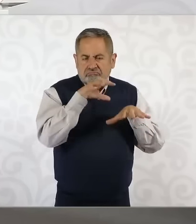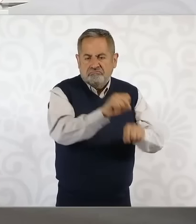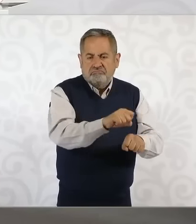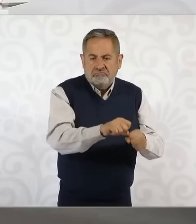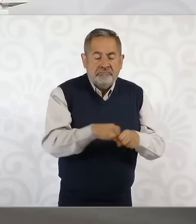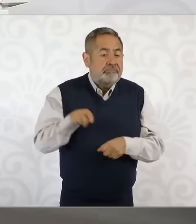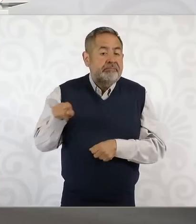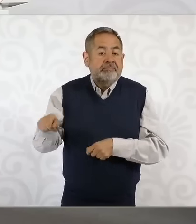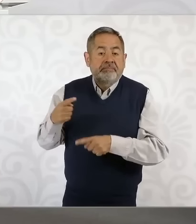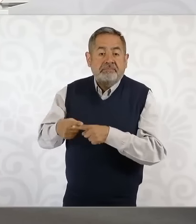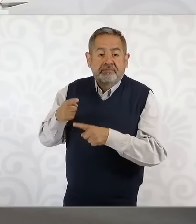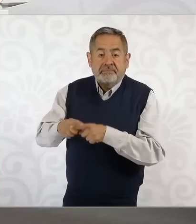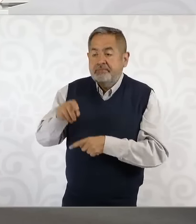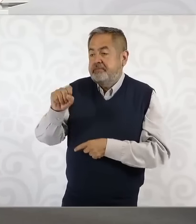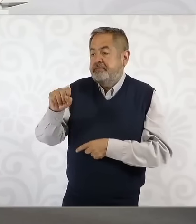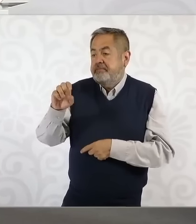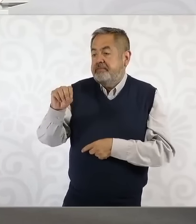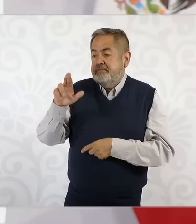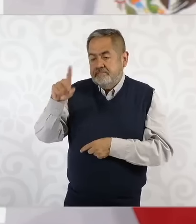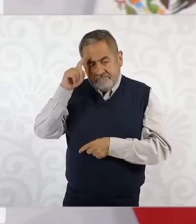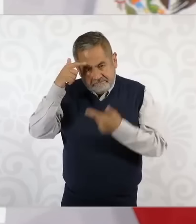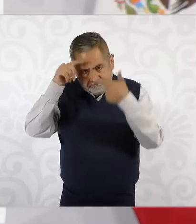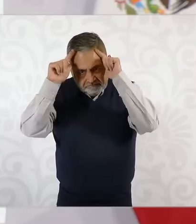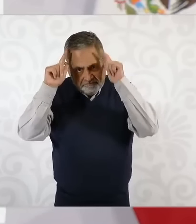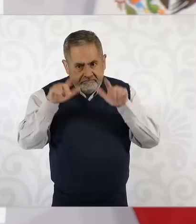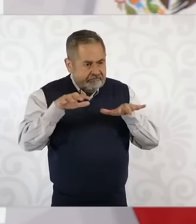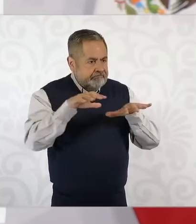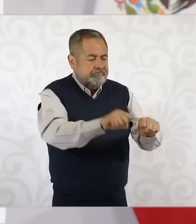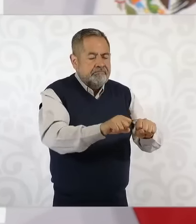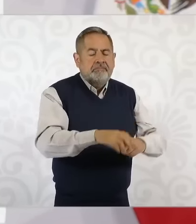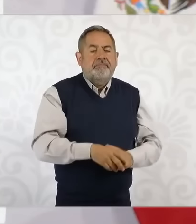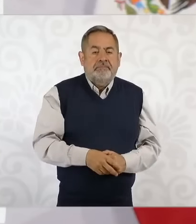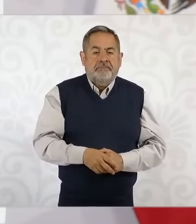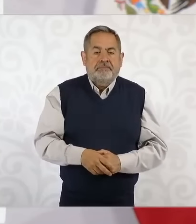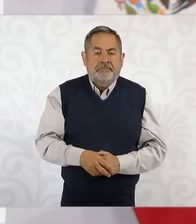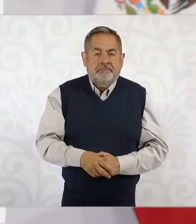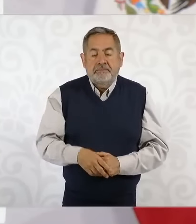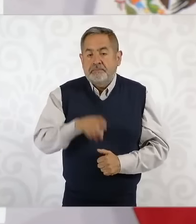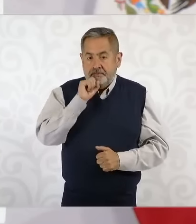la Secretaría de Marina. En representación del gabinete de seguridad voy a señalar las acciones